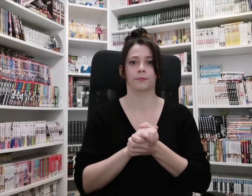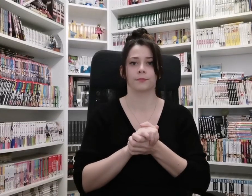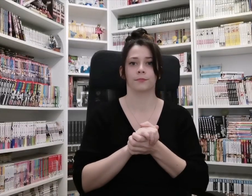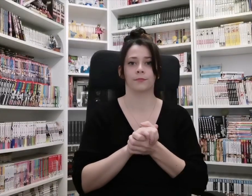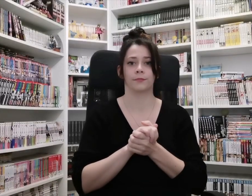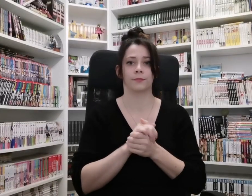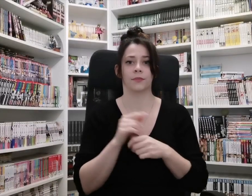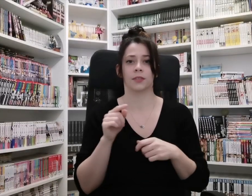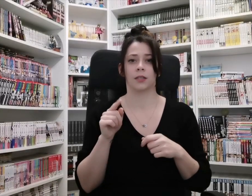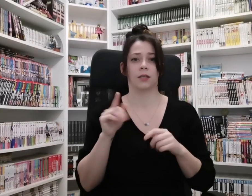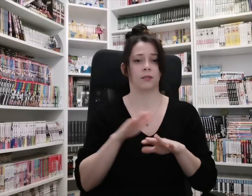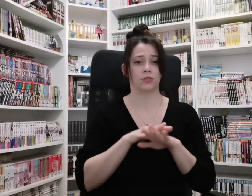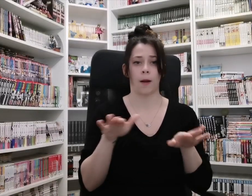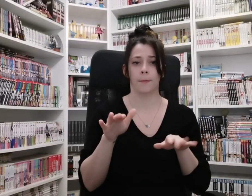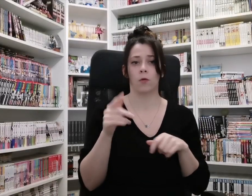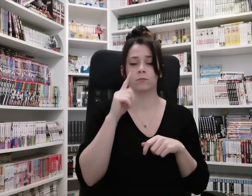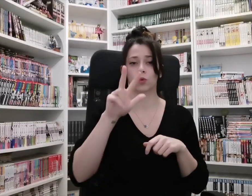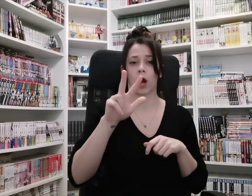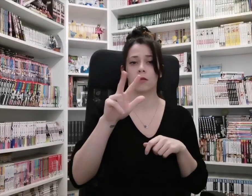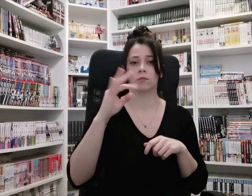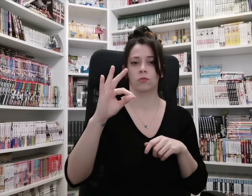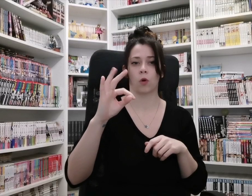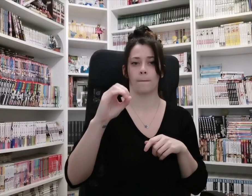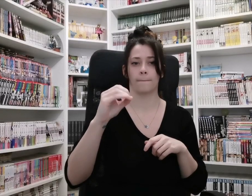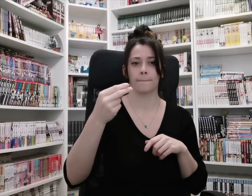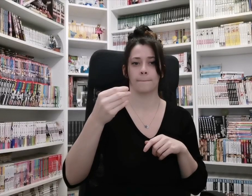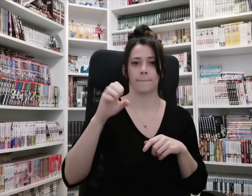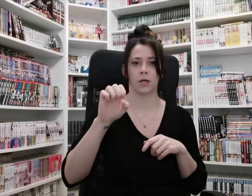avec seulement trois tomes…